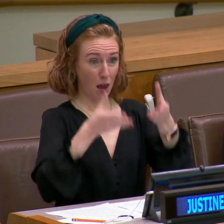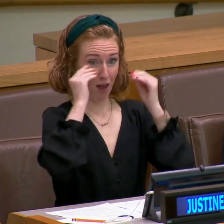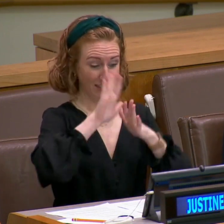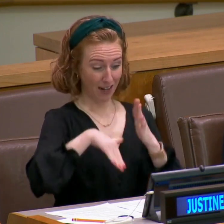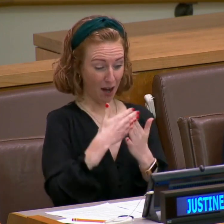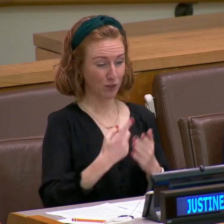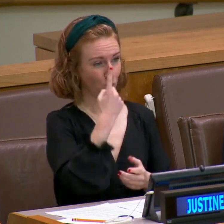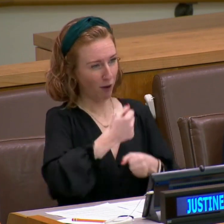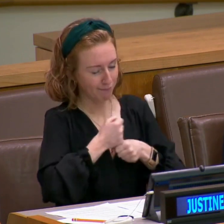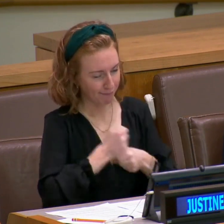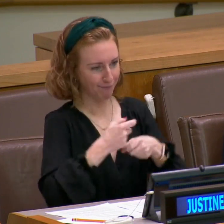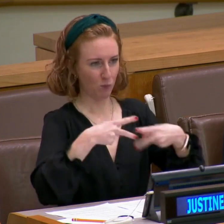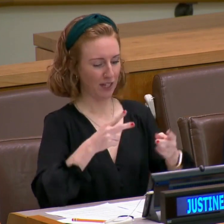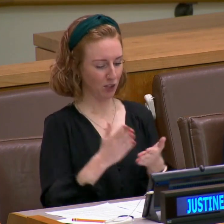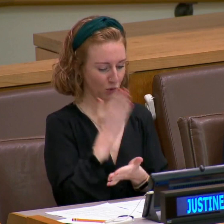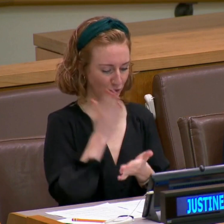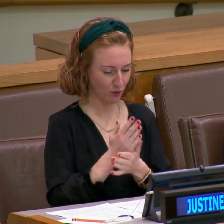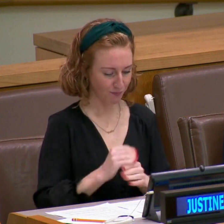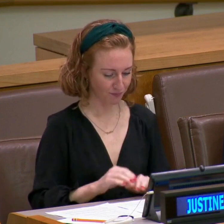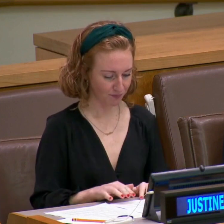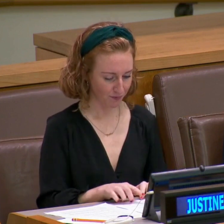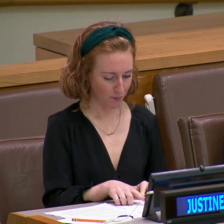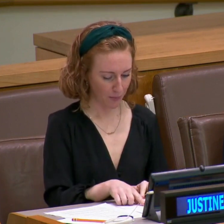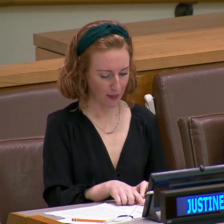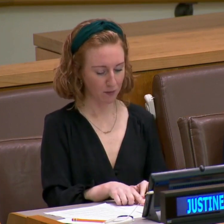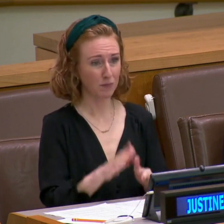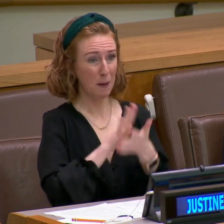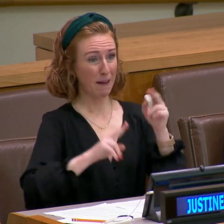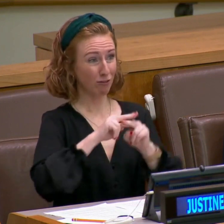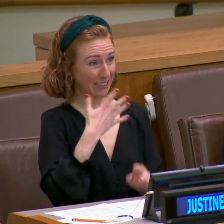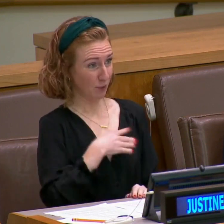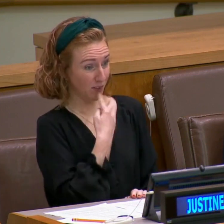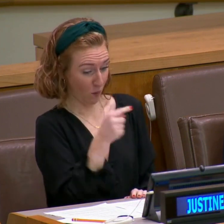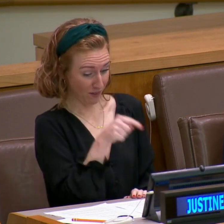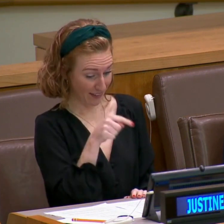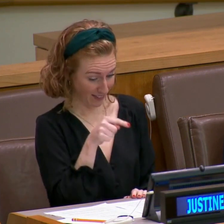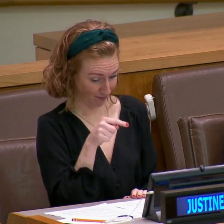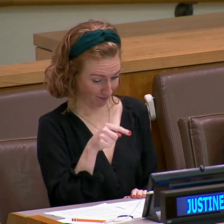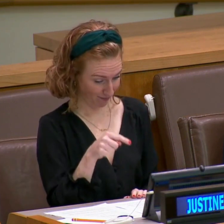Aprender la lengua de signos es una forma segura de garantizarlo. Los padres deben ser informados